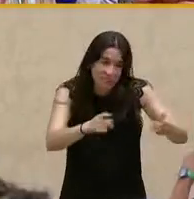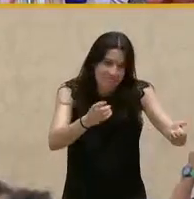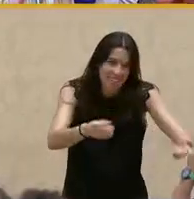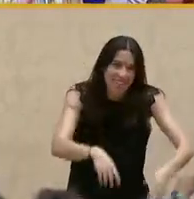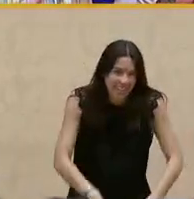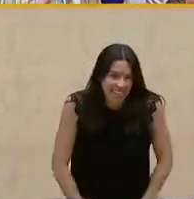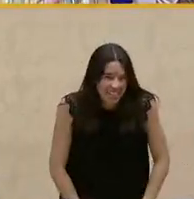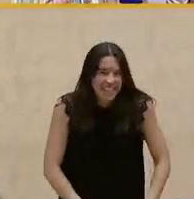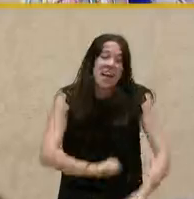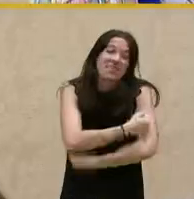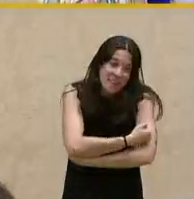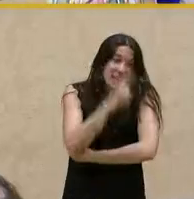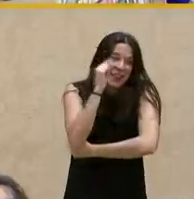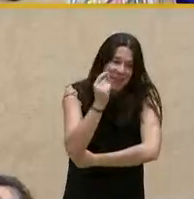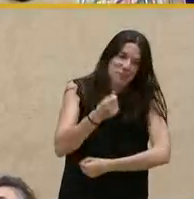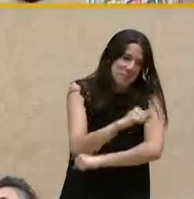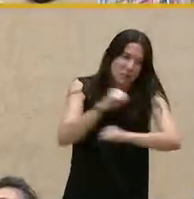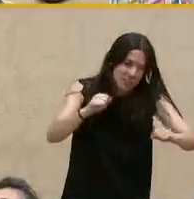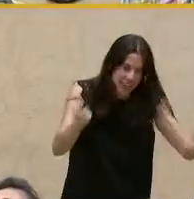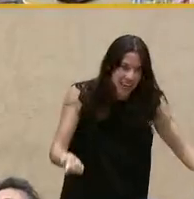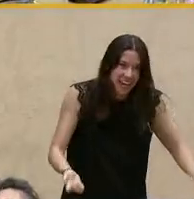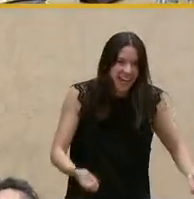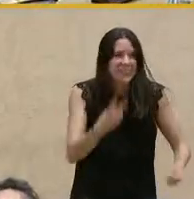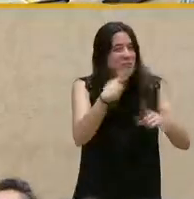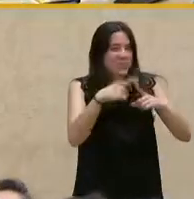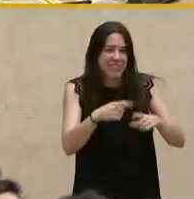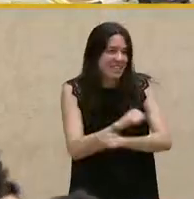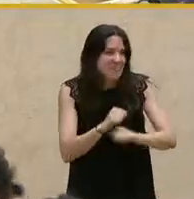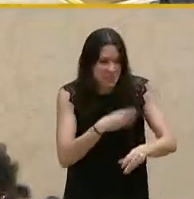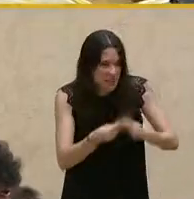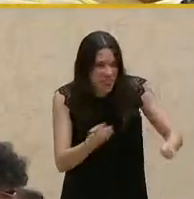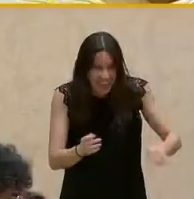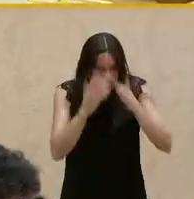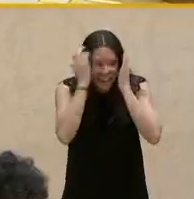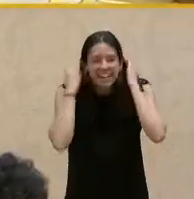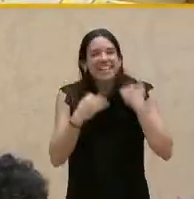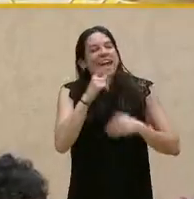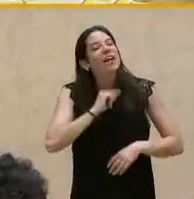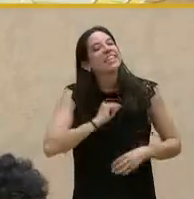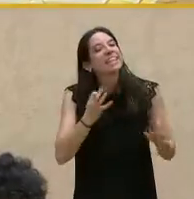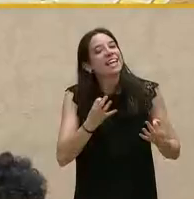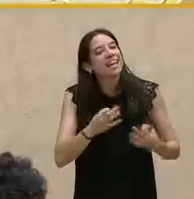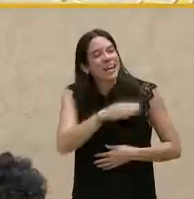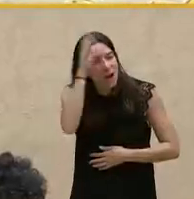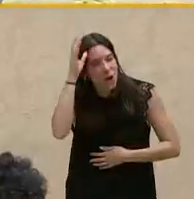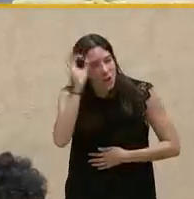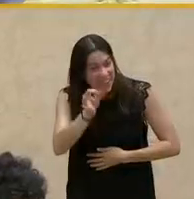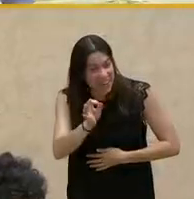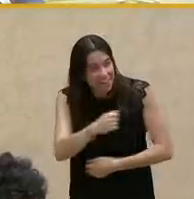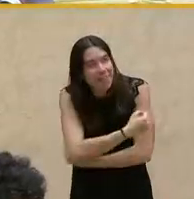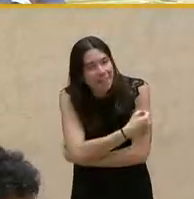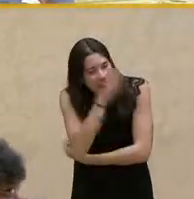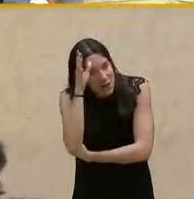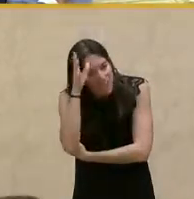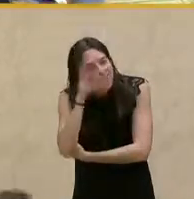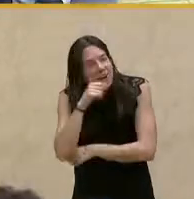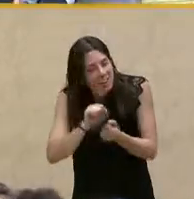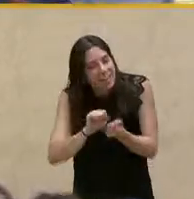y cerrad los ojos. Vale. ¿Y ahora qué sentís? Calor, ¿no? Pues ahora os podéis despegar.